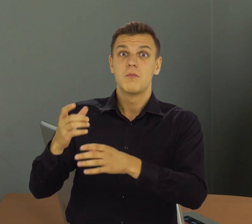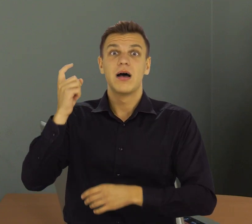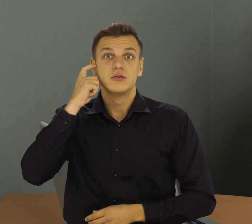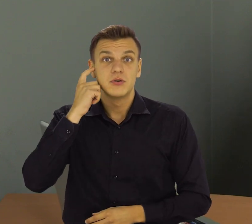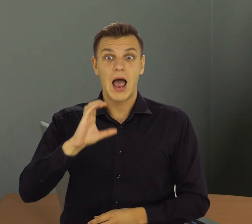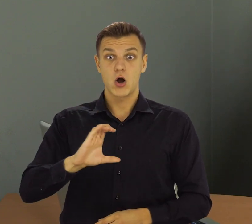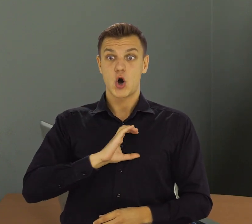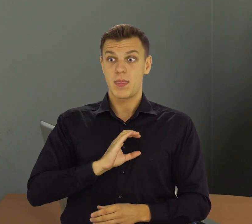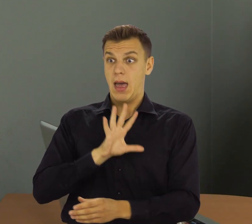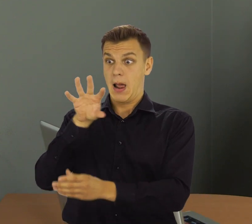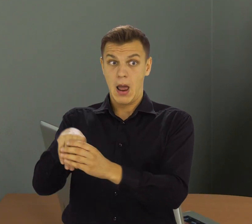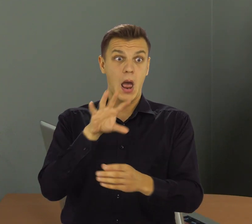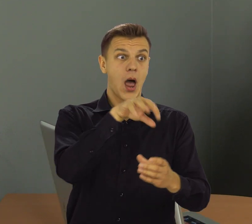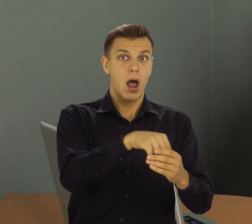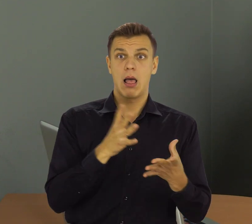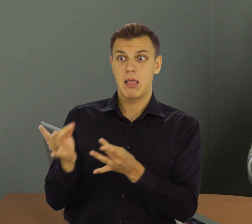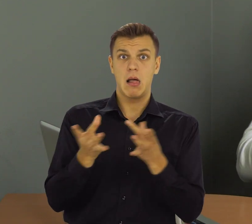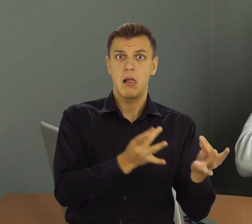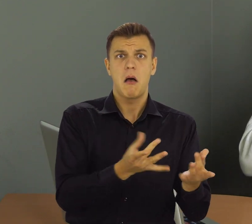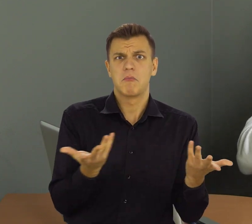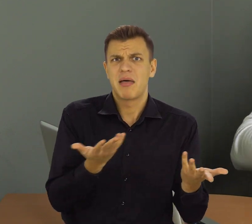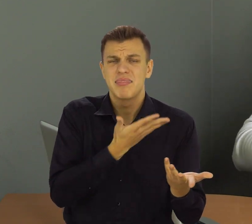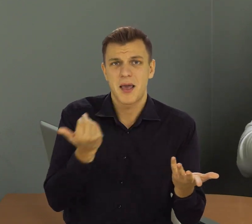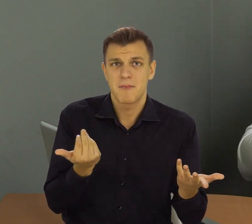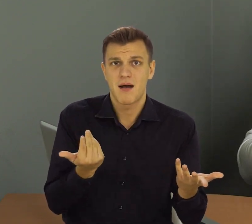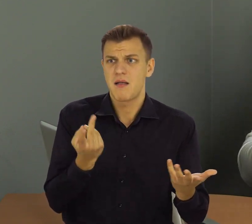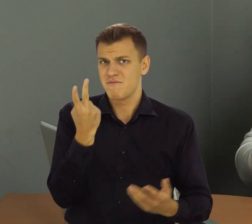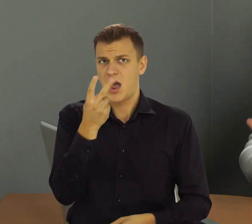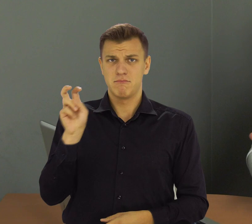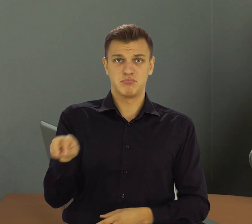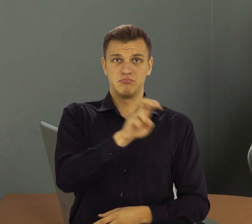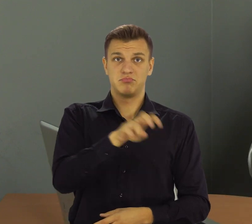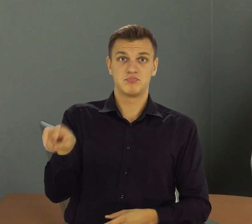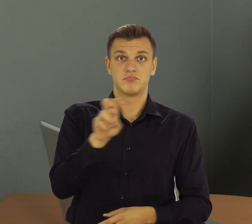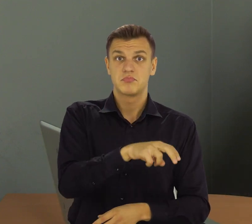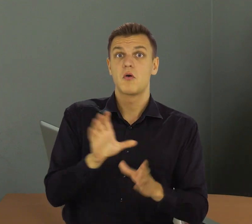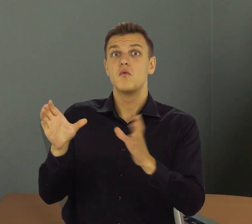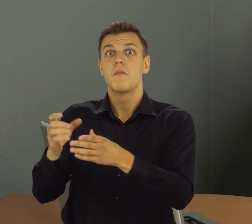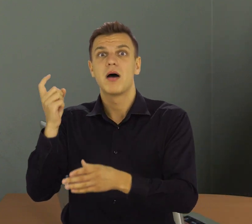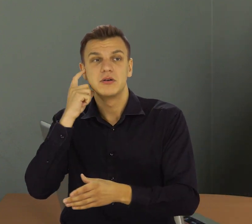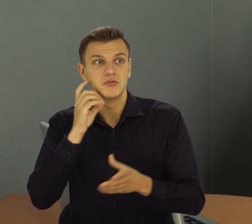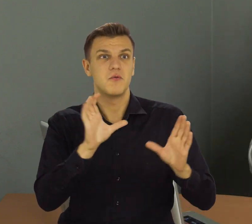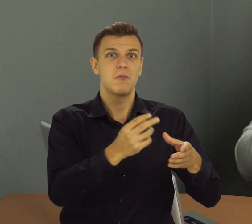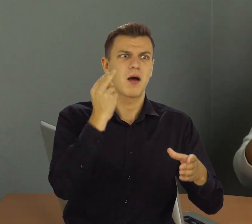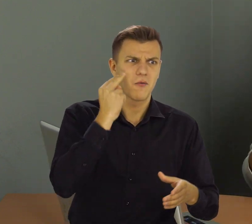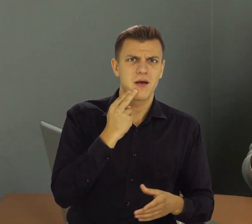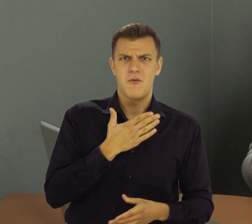Jako dzieci niesłyszących, rotujemy między grupą, towarzystwem słyszących, a niesłyszących.